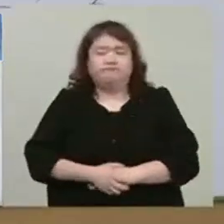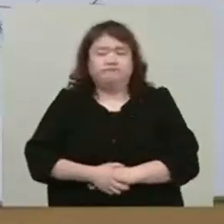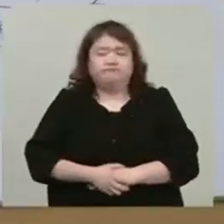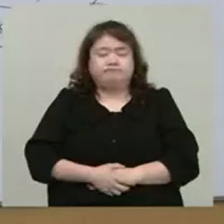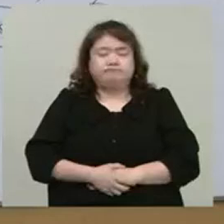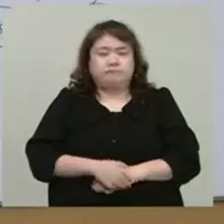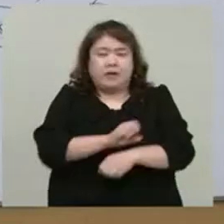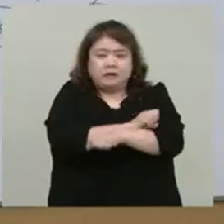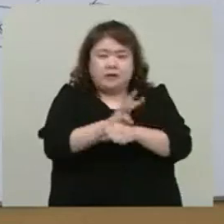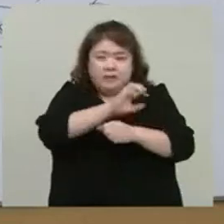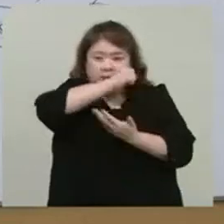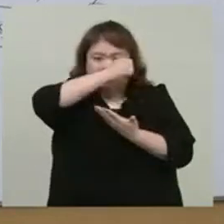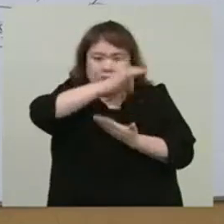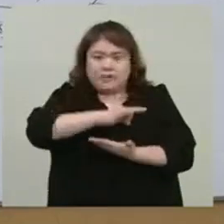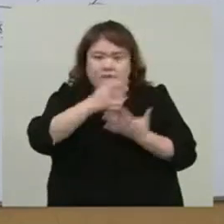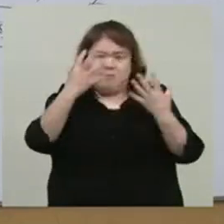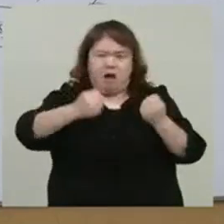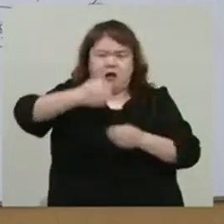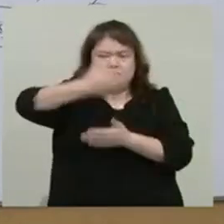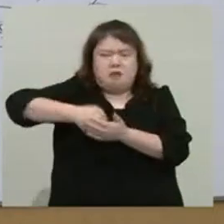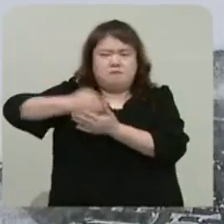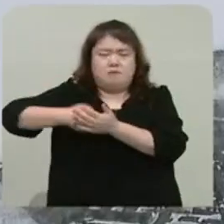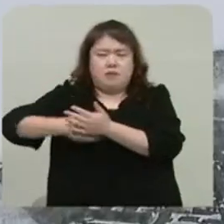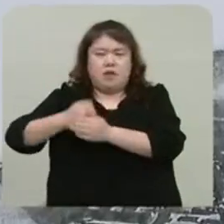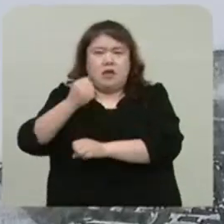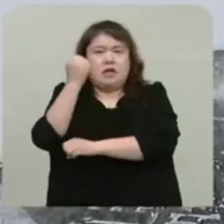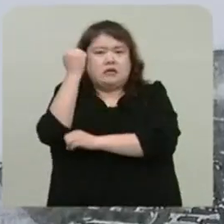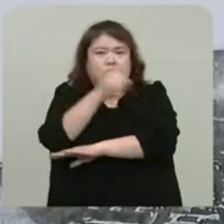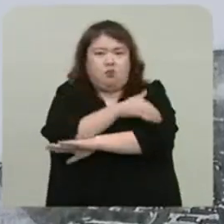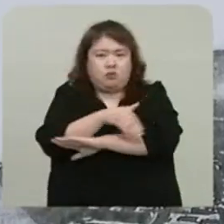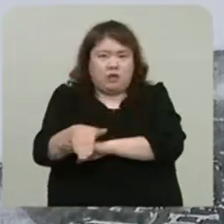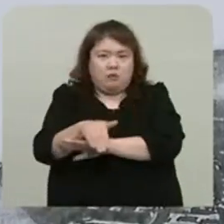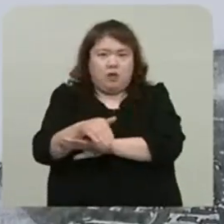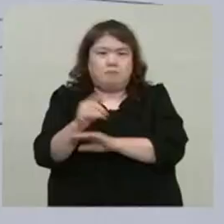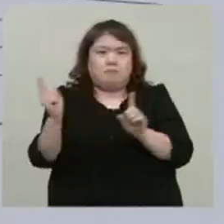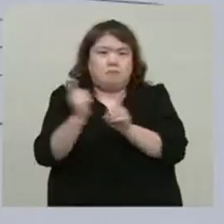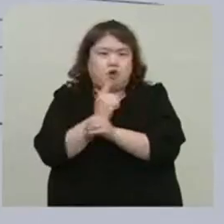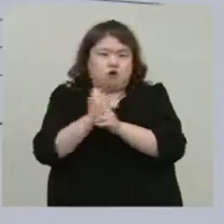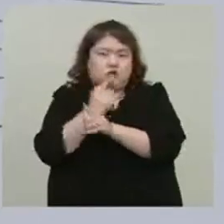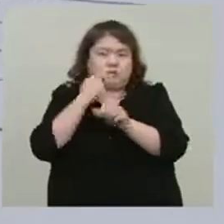새만금 예산 대폭 삭감부터 기본계획 변경 지시 사업 재검토로까지 이어